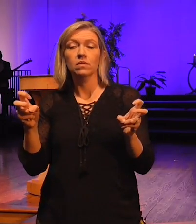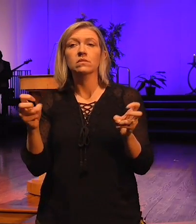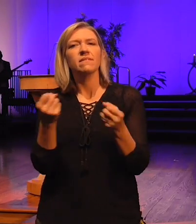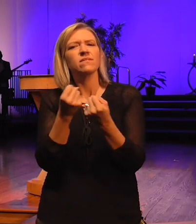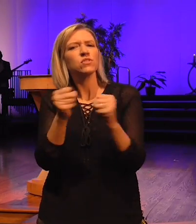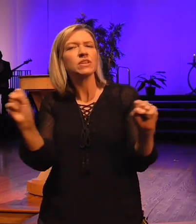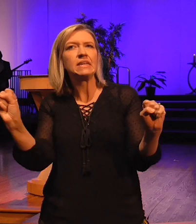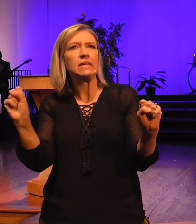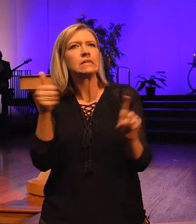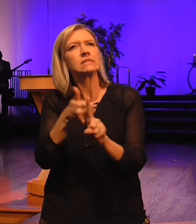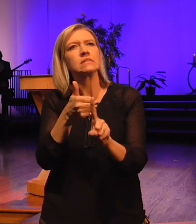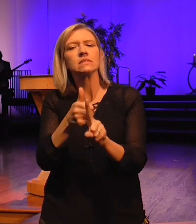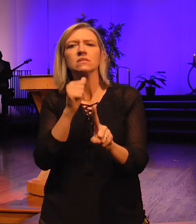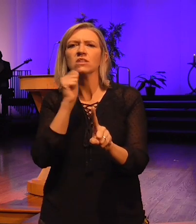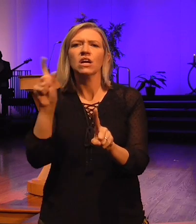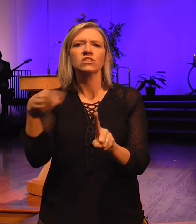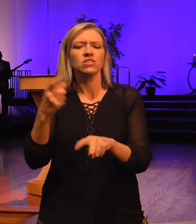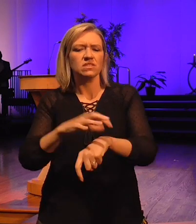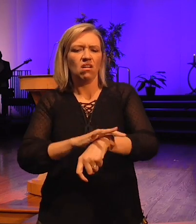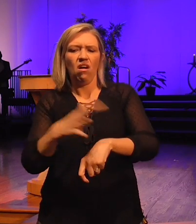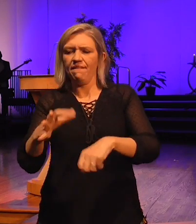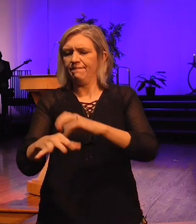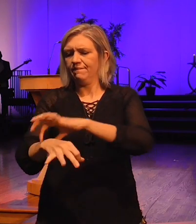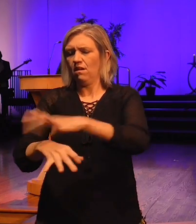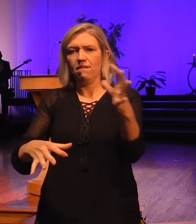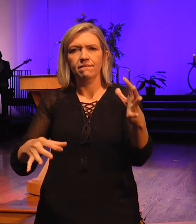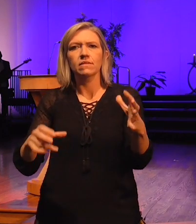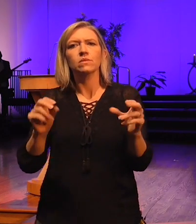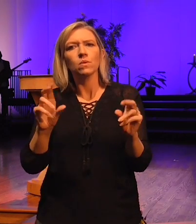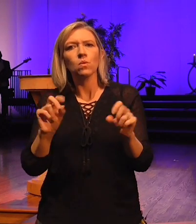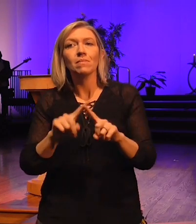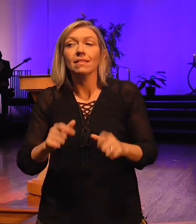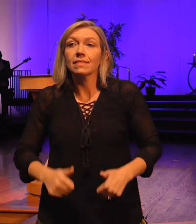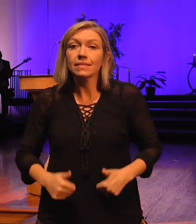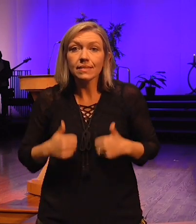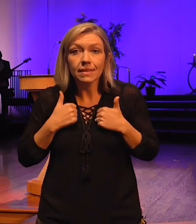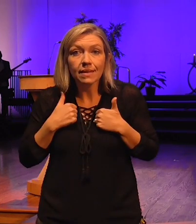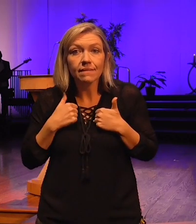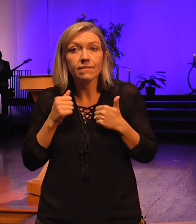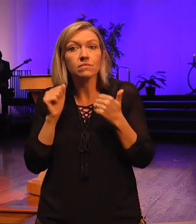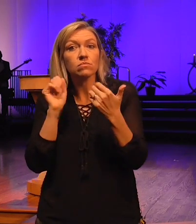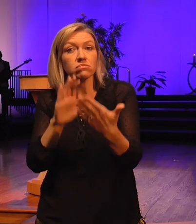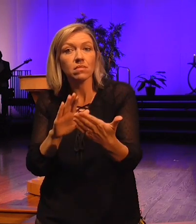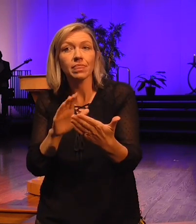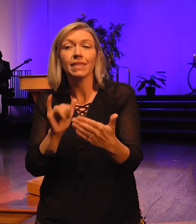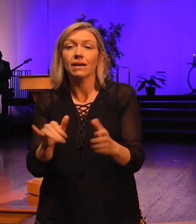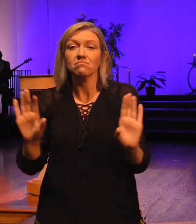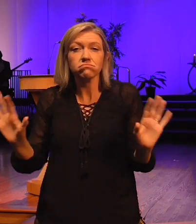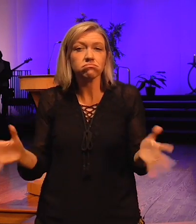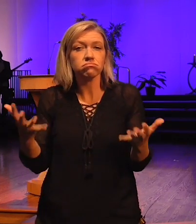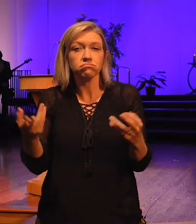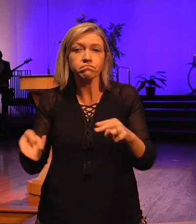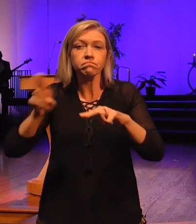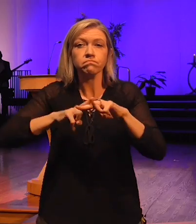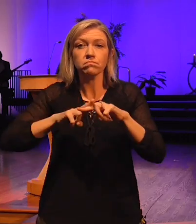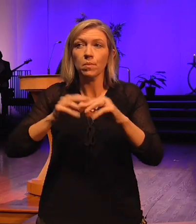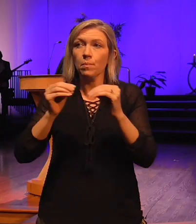deshacerse de las cadenas pero vivir de una manera que mejore y respete la libertad de los demás y